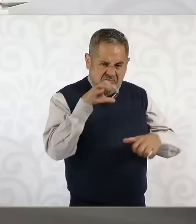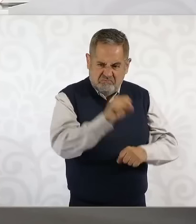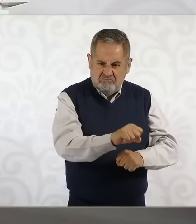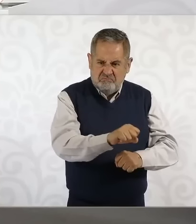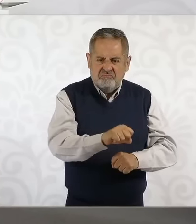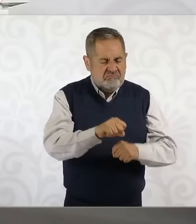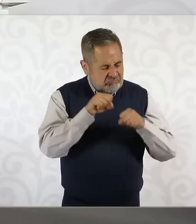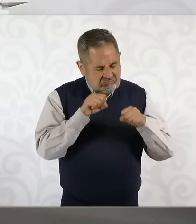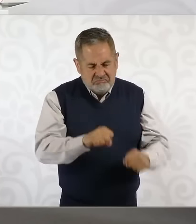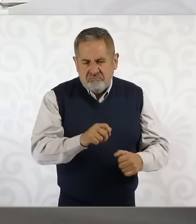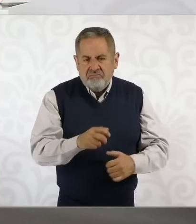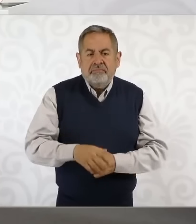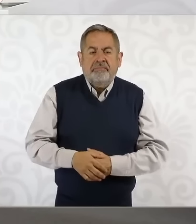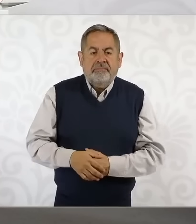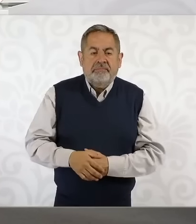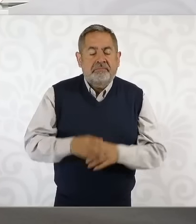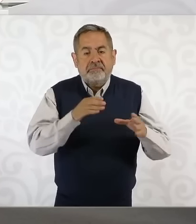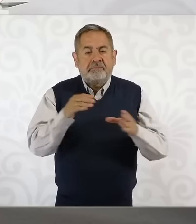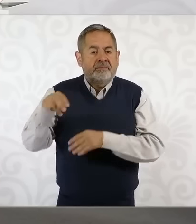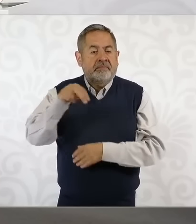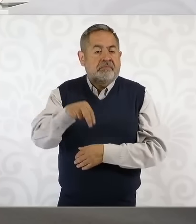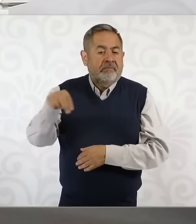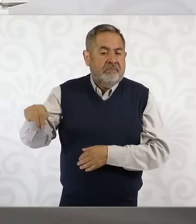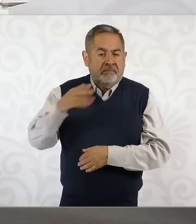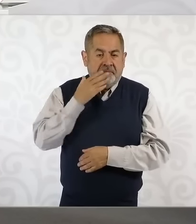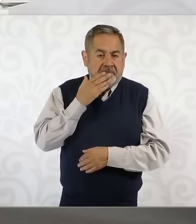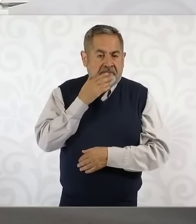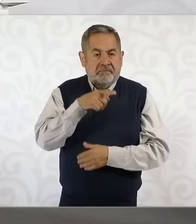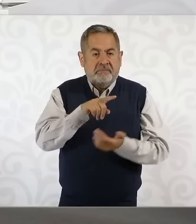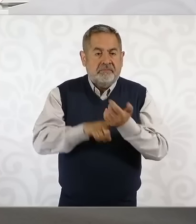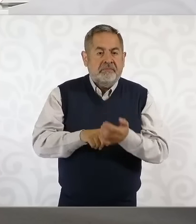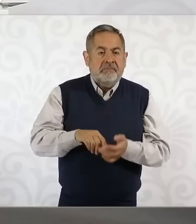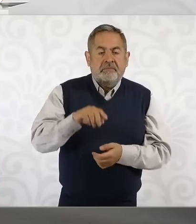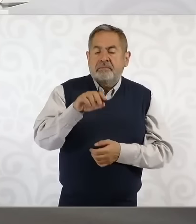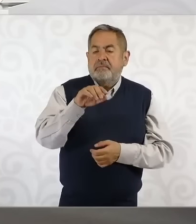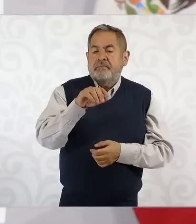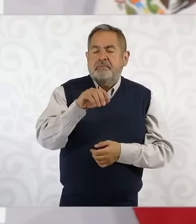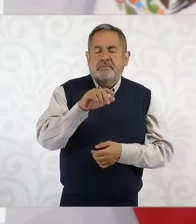En Nogales, Sonora fue detenido Isaí N, familiar de Joaquín Guzmán, quien cuenta con una orden